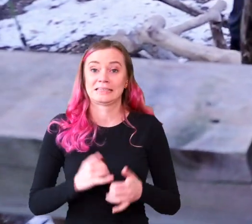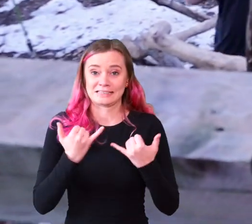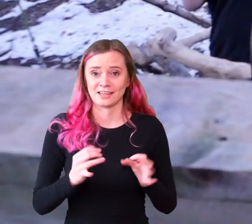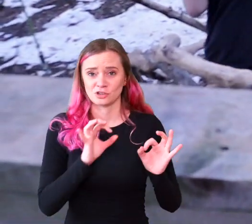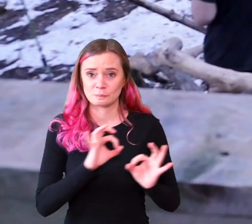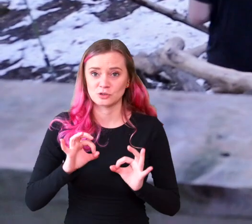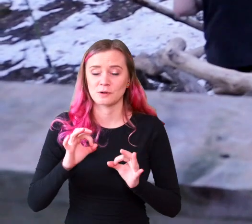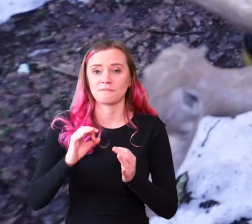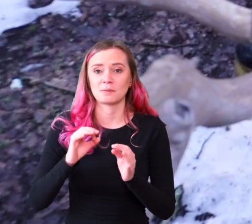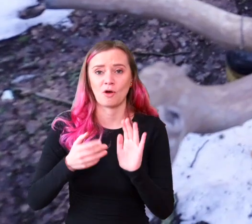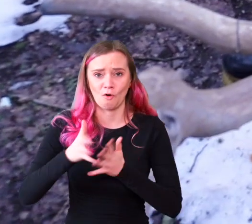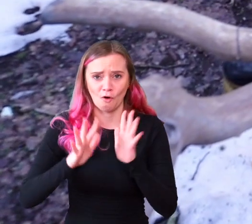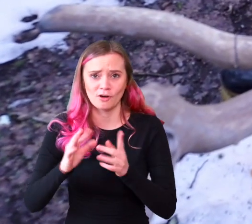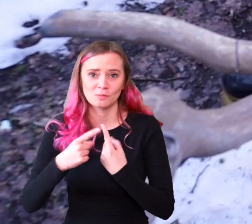Pojďme připravit oheň na saunu...